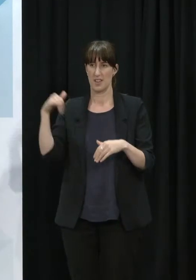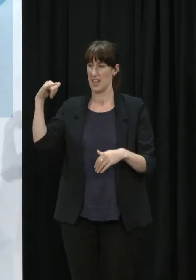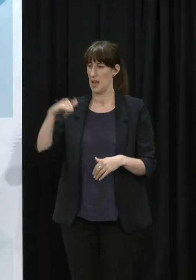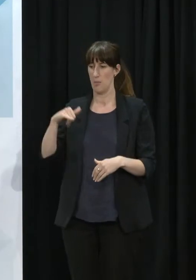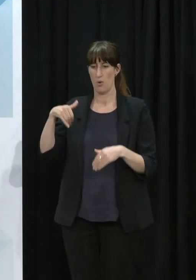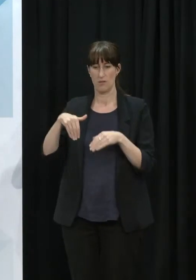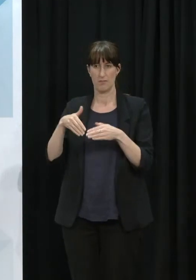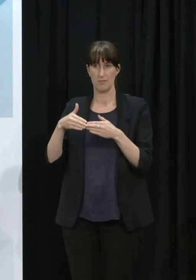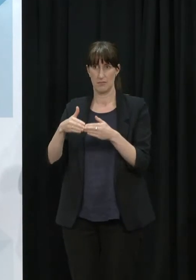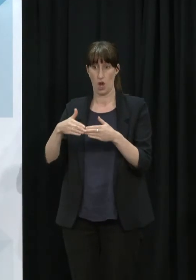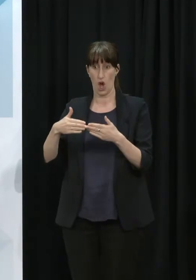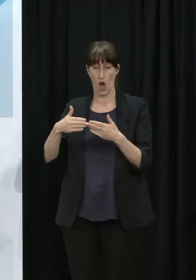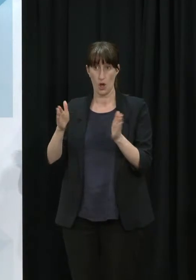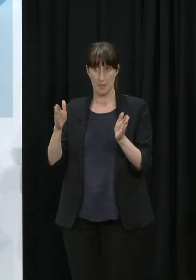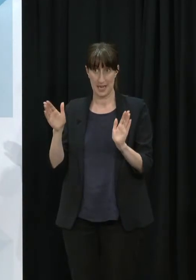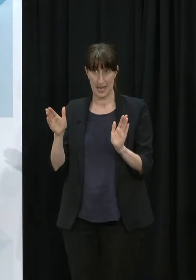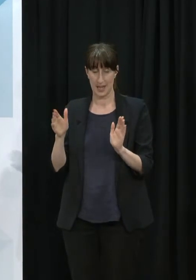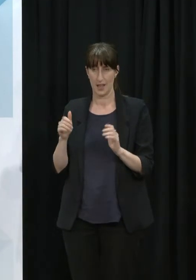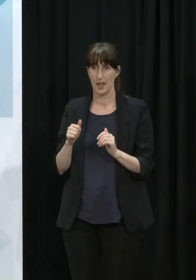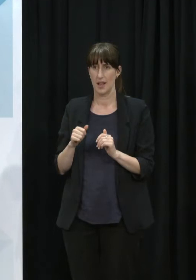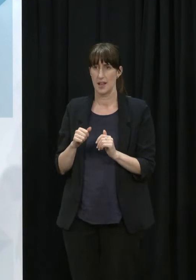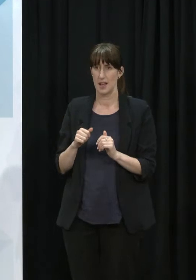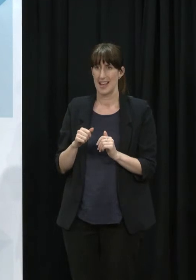Ka takai pea tatou i te wa